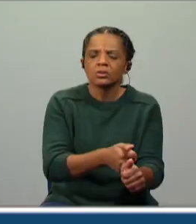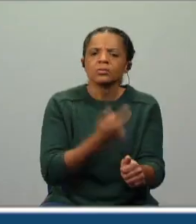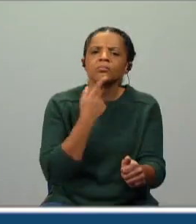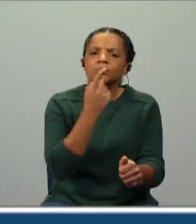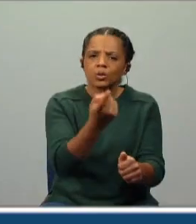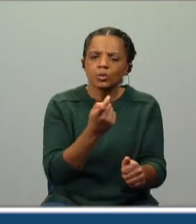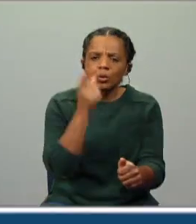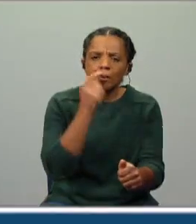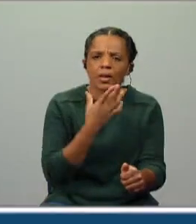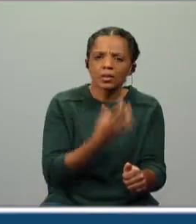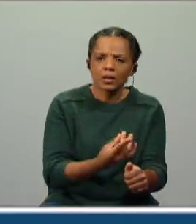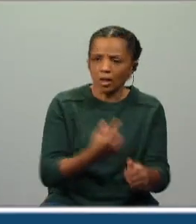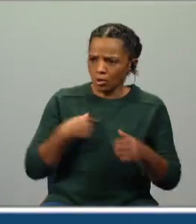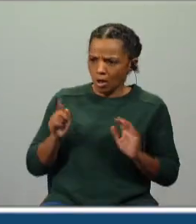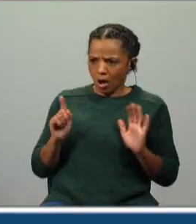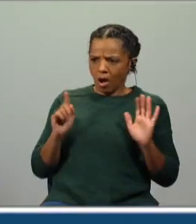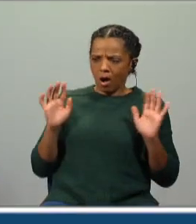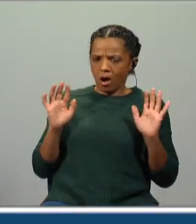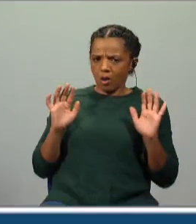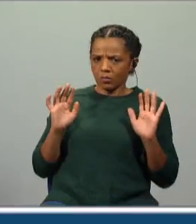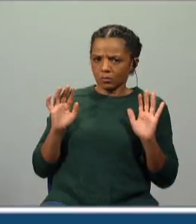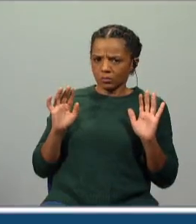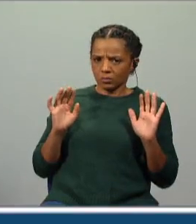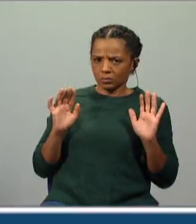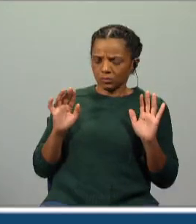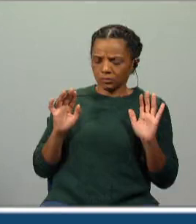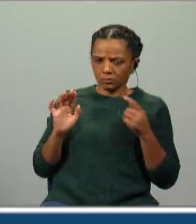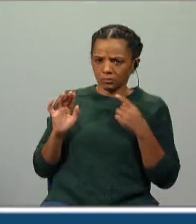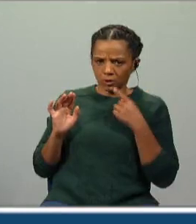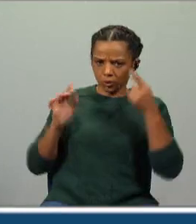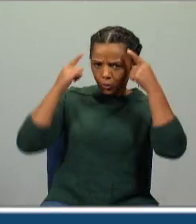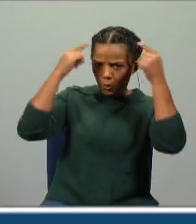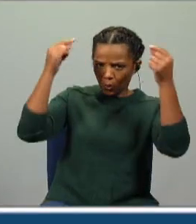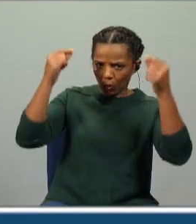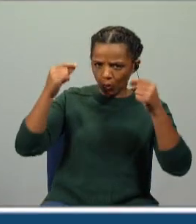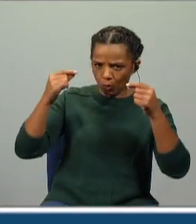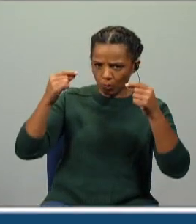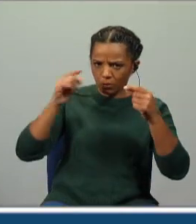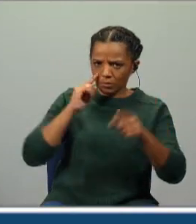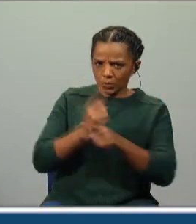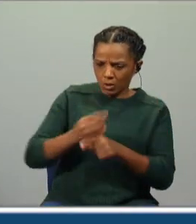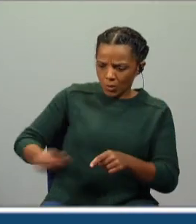o pai natal não respondeu o lobo enquanto lhe crescia de novo a cauda